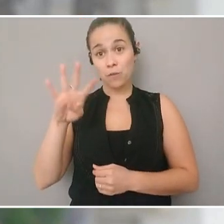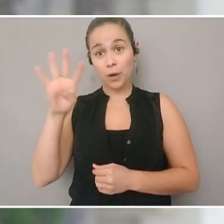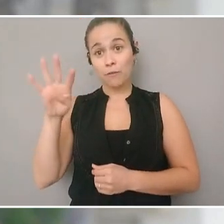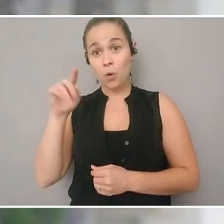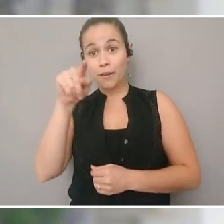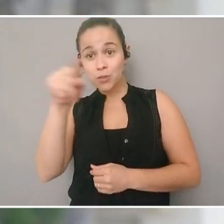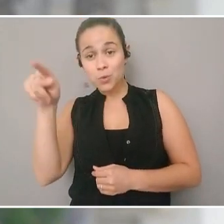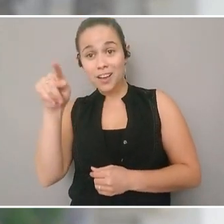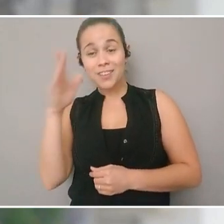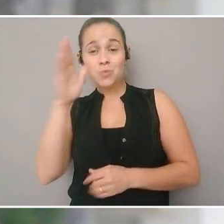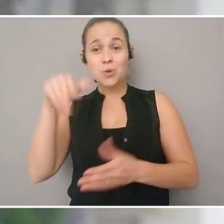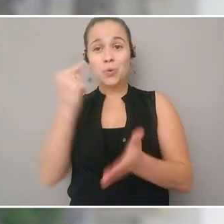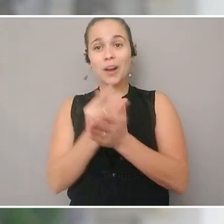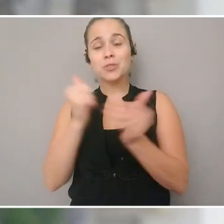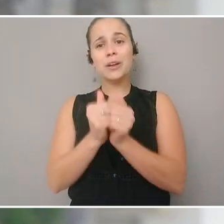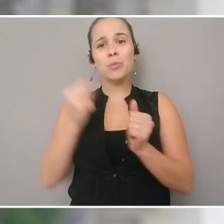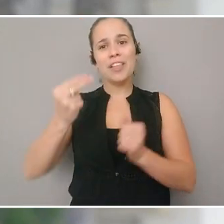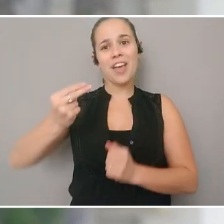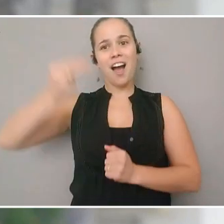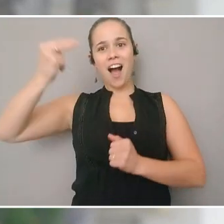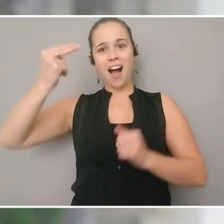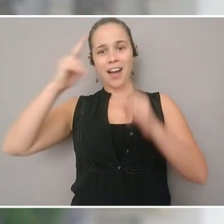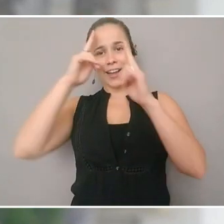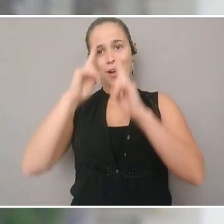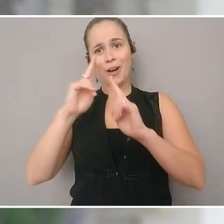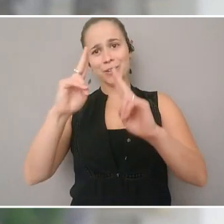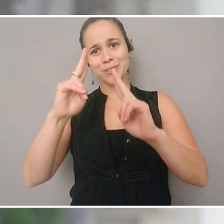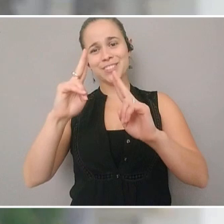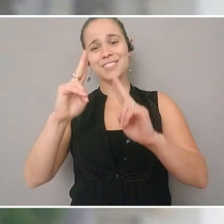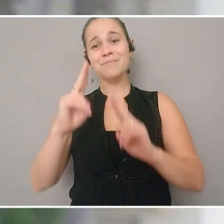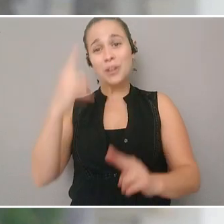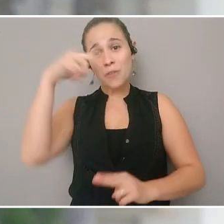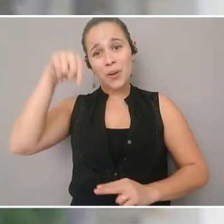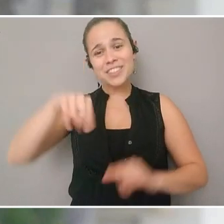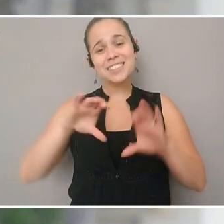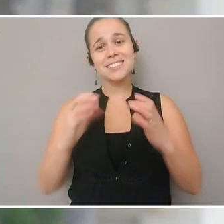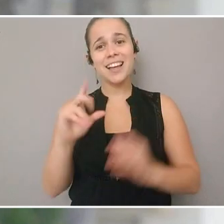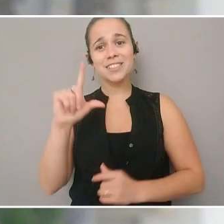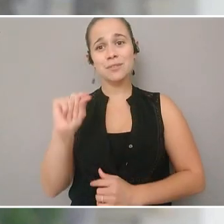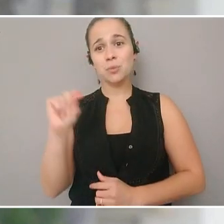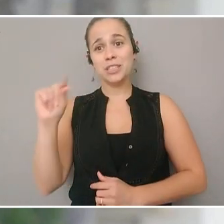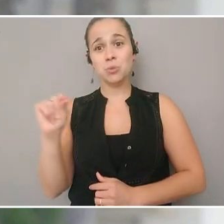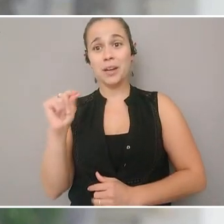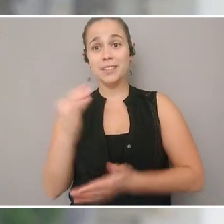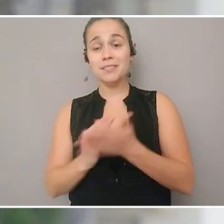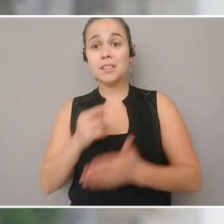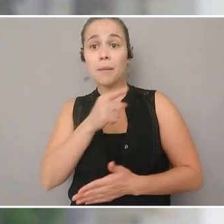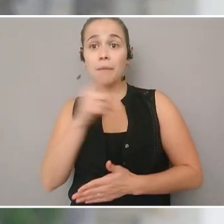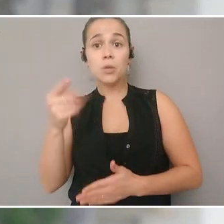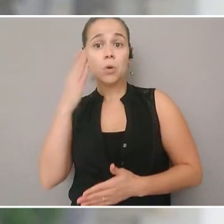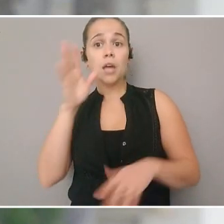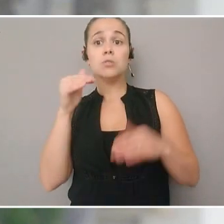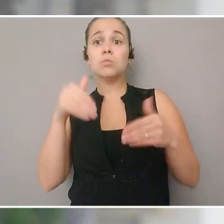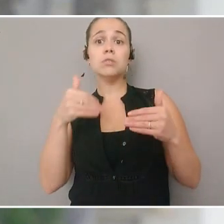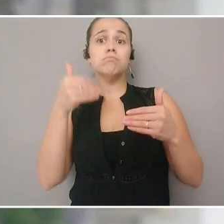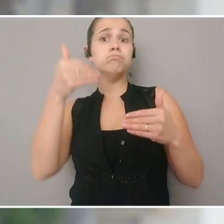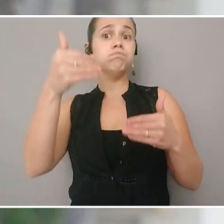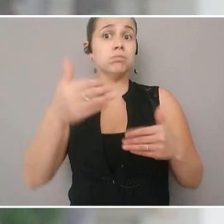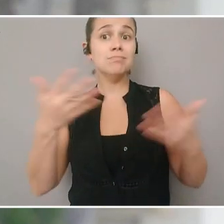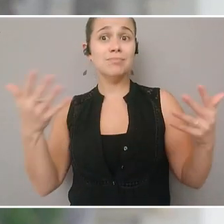altos honores en la clase de 2020. Algunos de